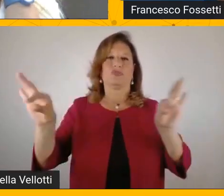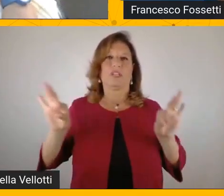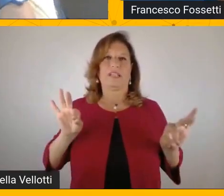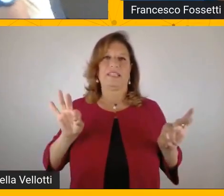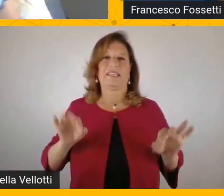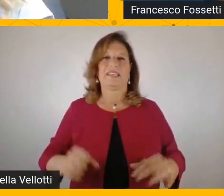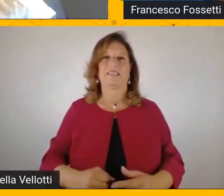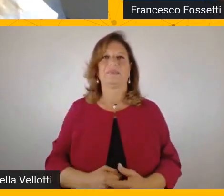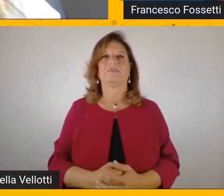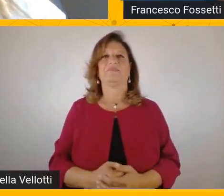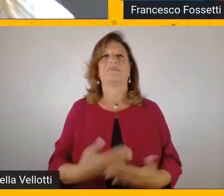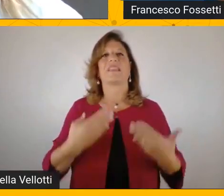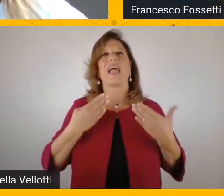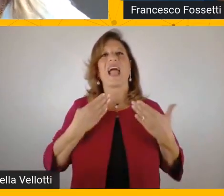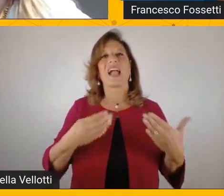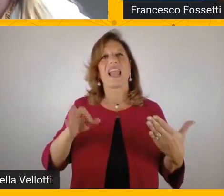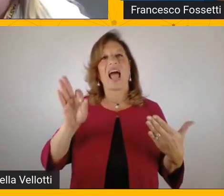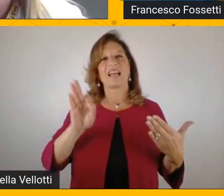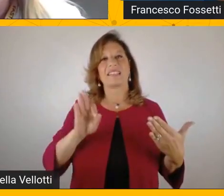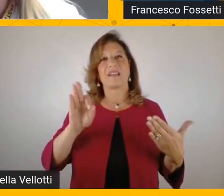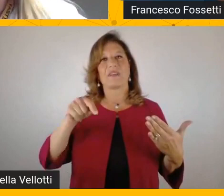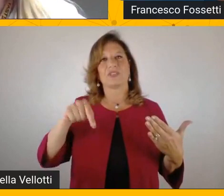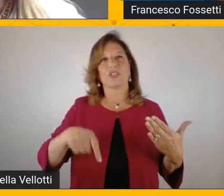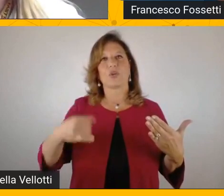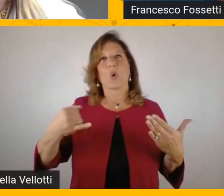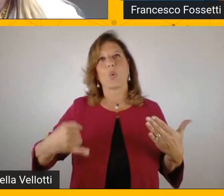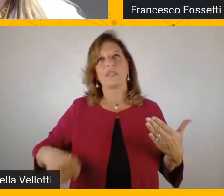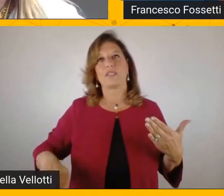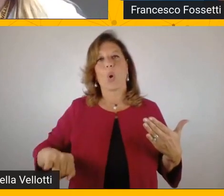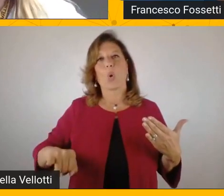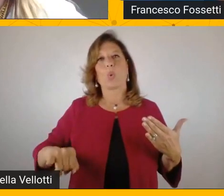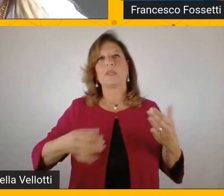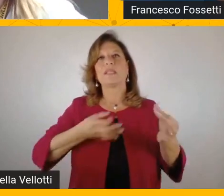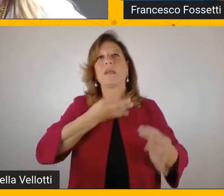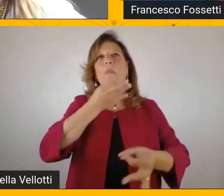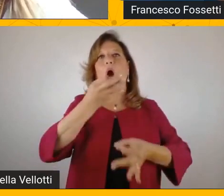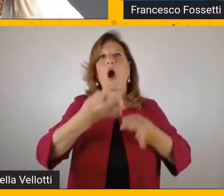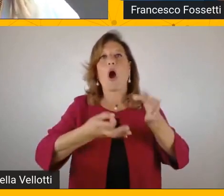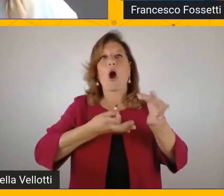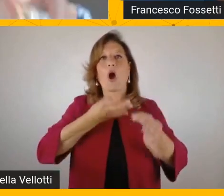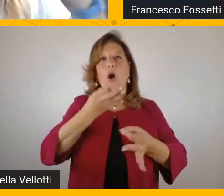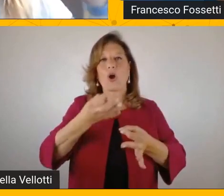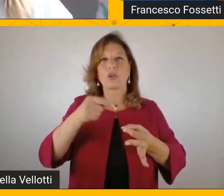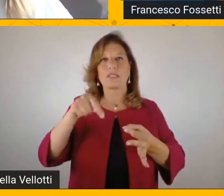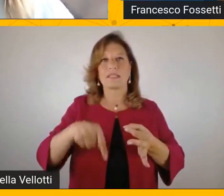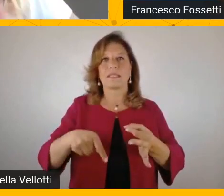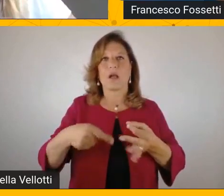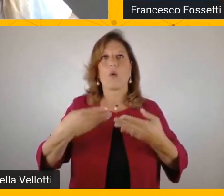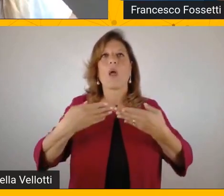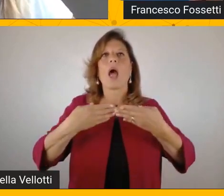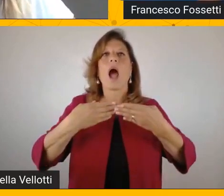Ecco. Grazie Francesco per questo ultimo tuo consiglio che